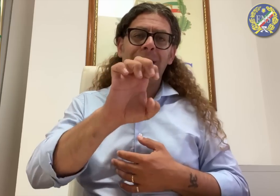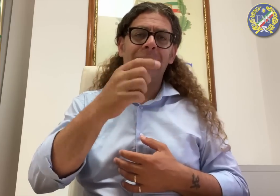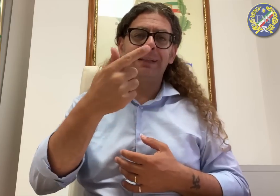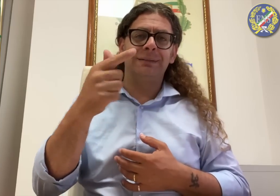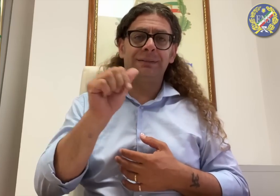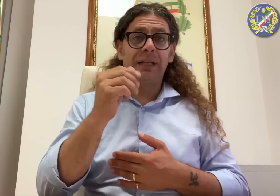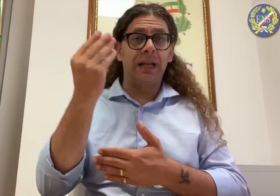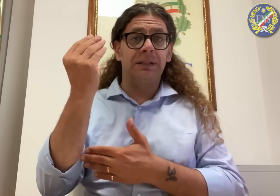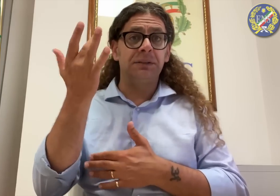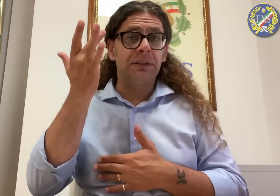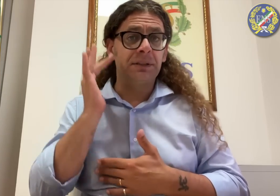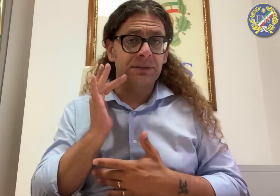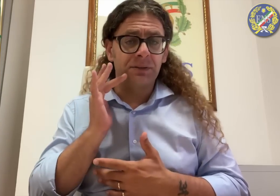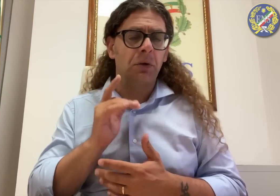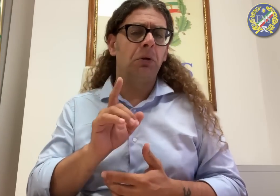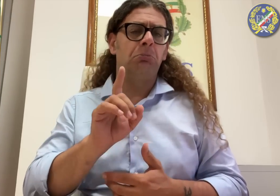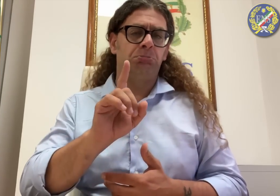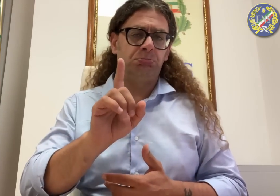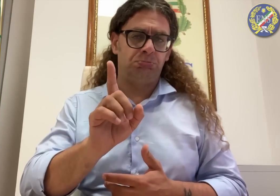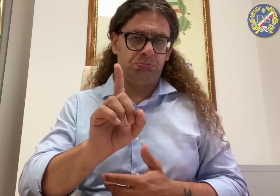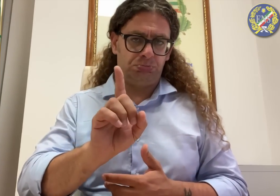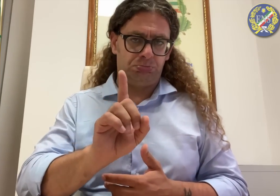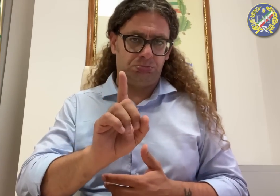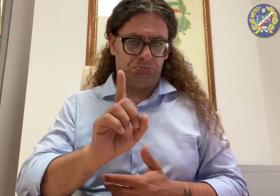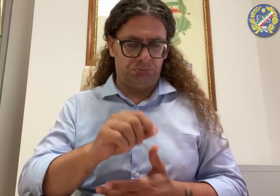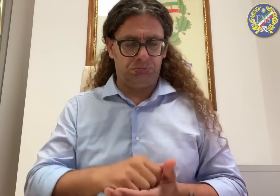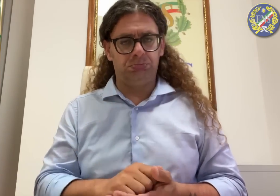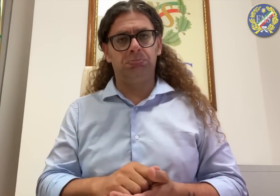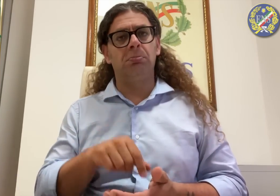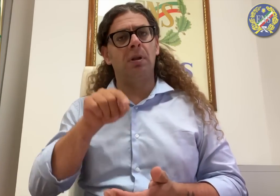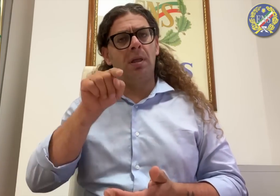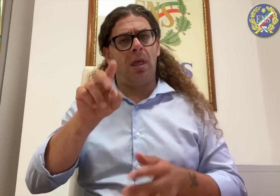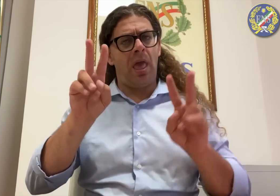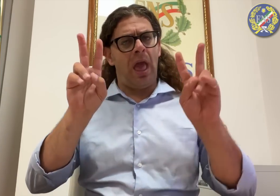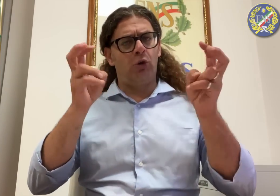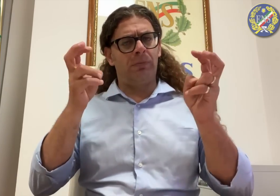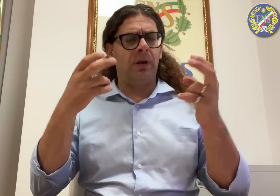rischio la posizione dell’ENS come ETS (Ente del Terzo Settore). Questo non è corretto.